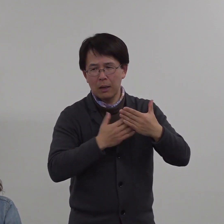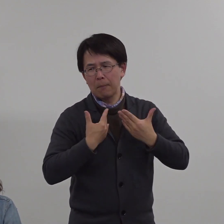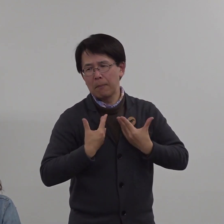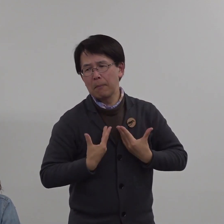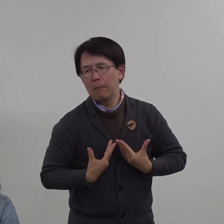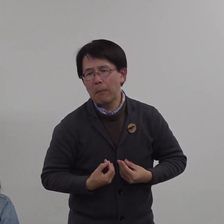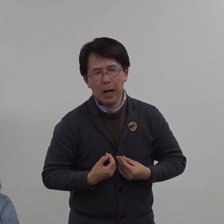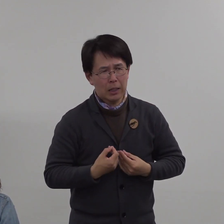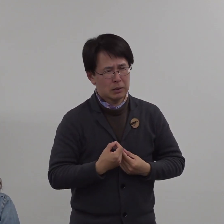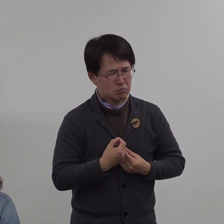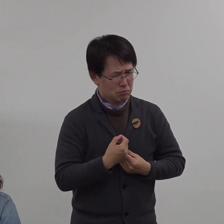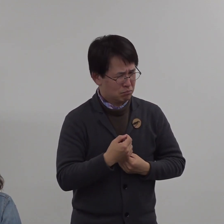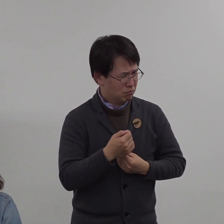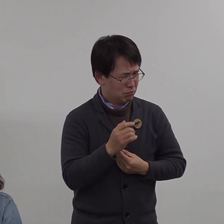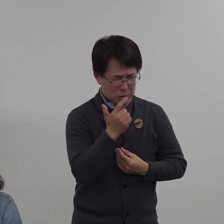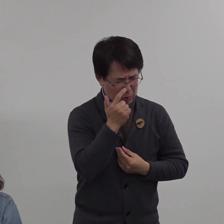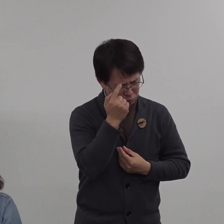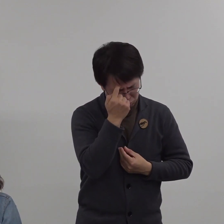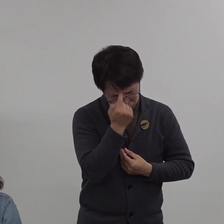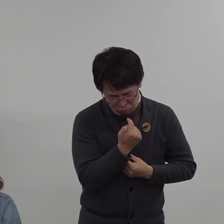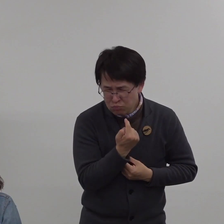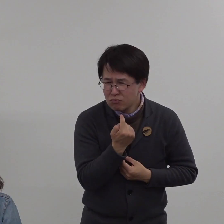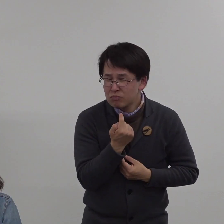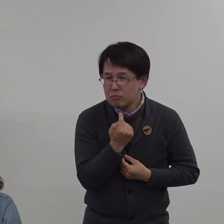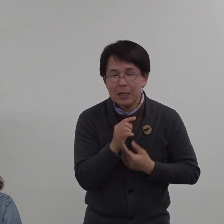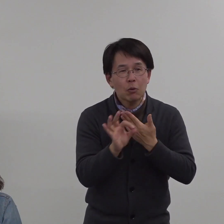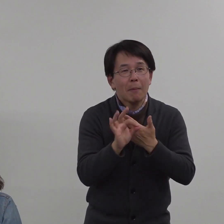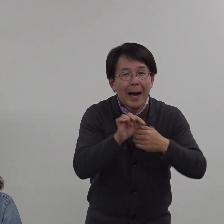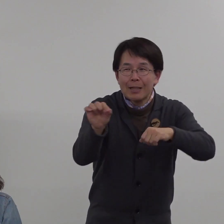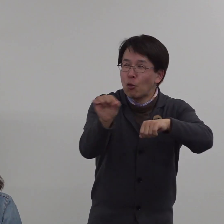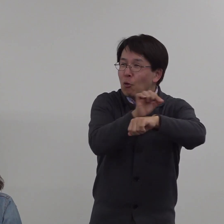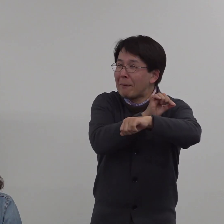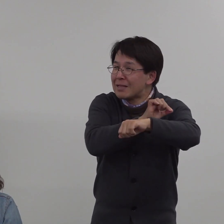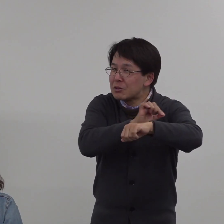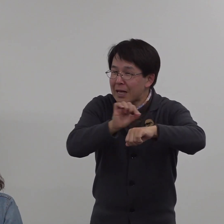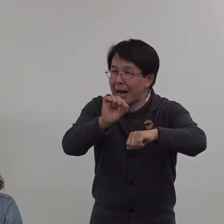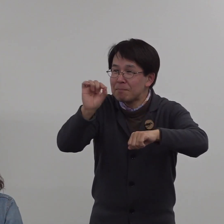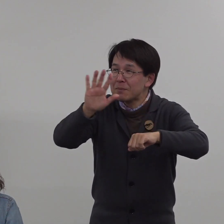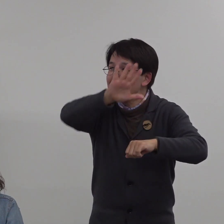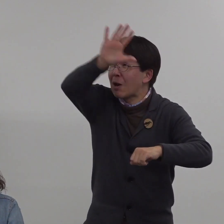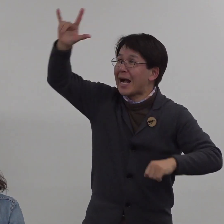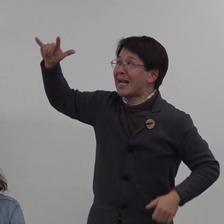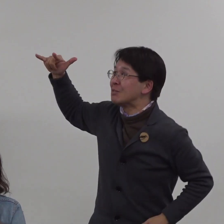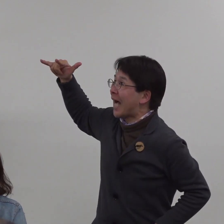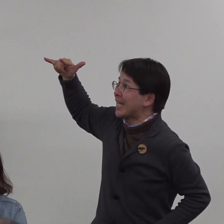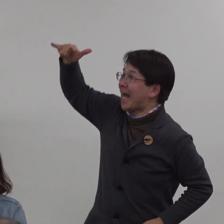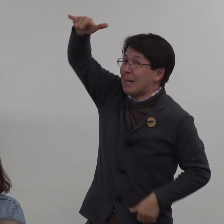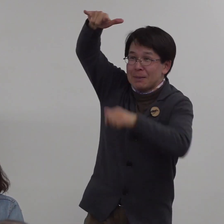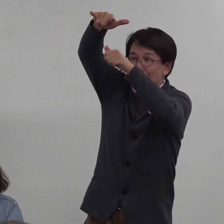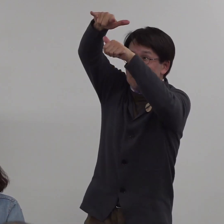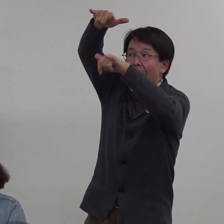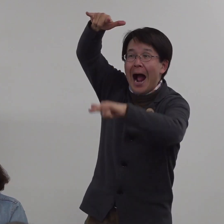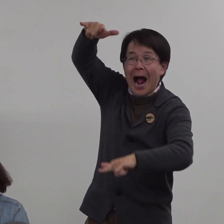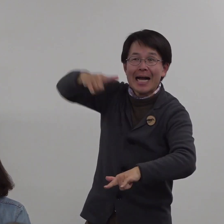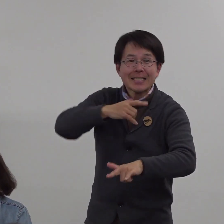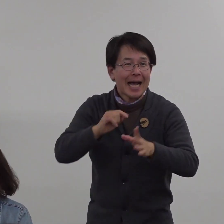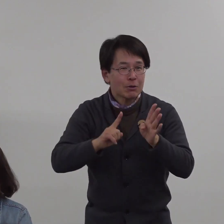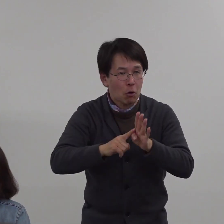だから特別な、例えば空からスカイダイビングしたいとかエベレスト 登りたいとか